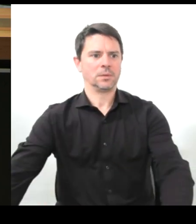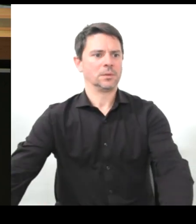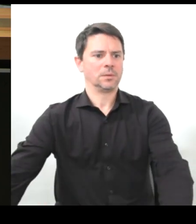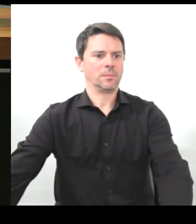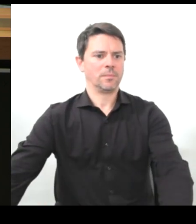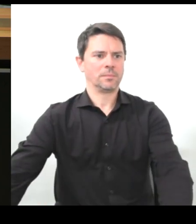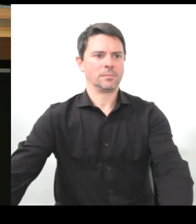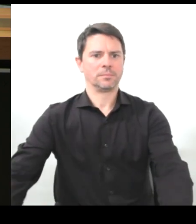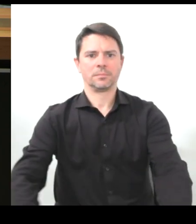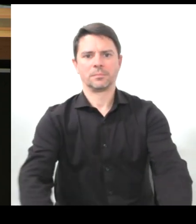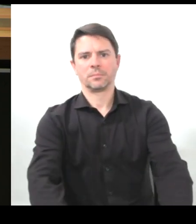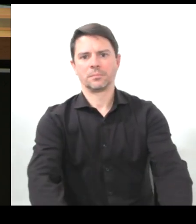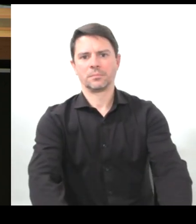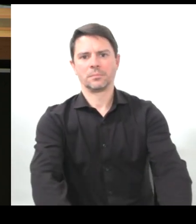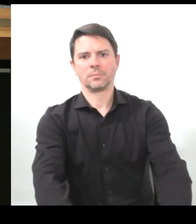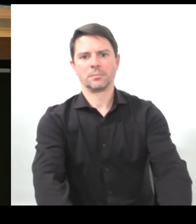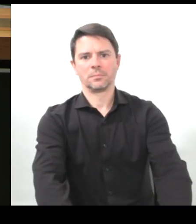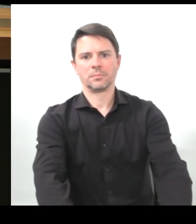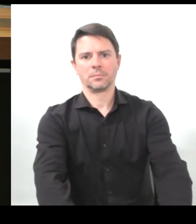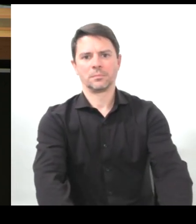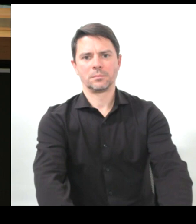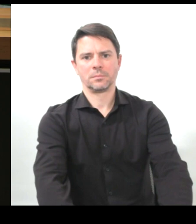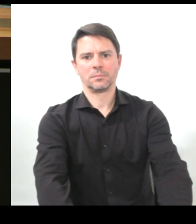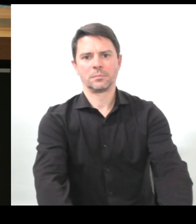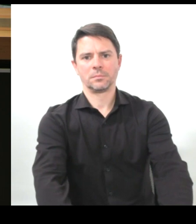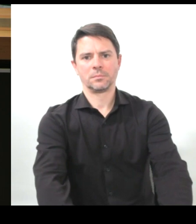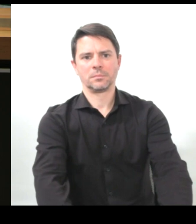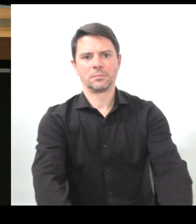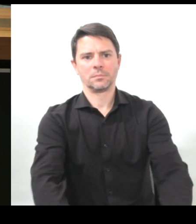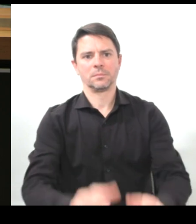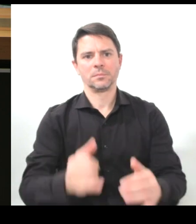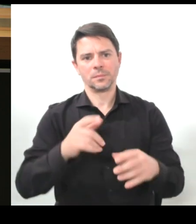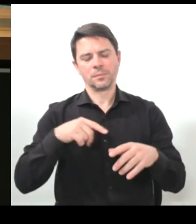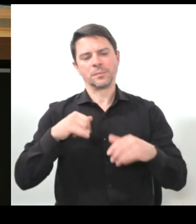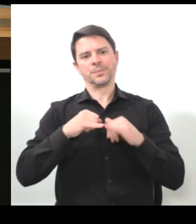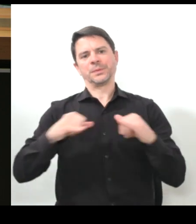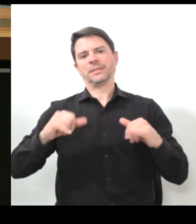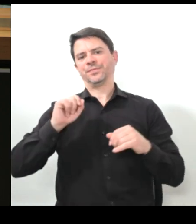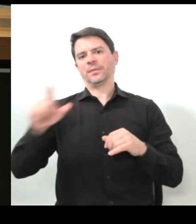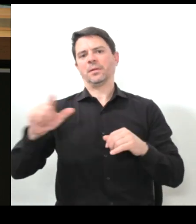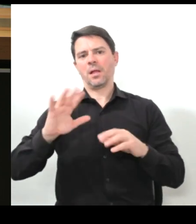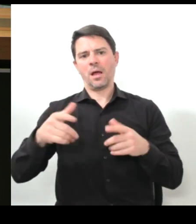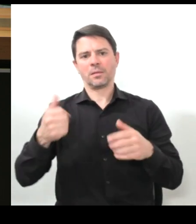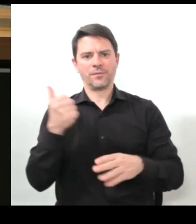mit Verfassungsrang versehenden , wie man im Studium so schön lernt, alt hergebrachten Grundsätze